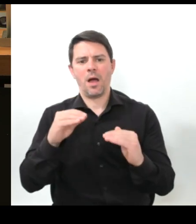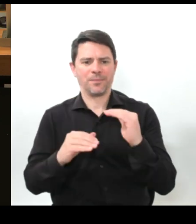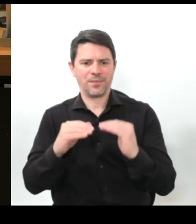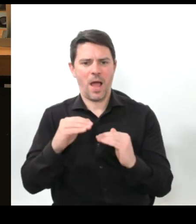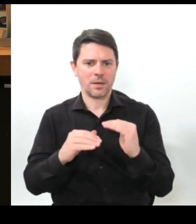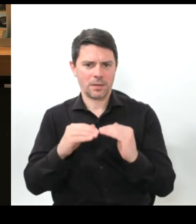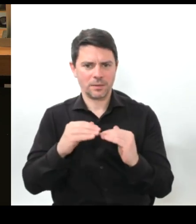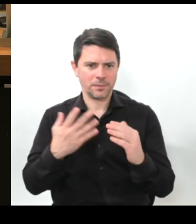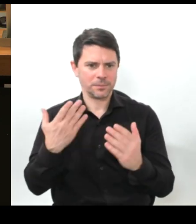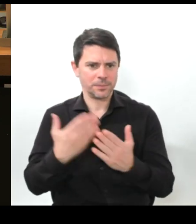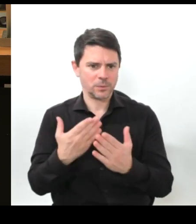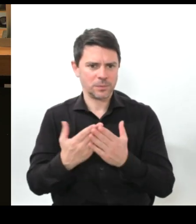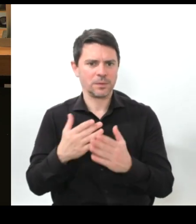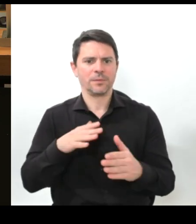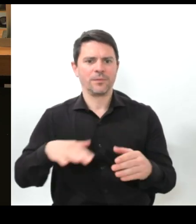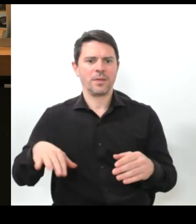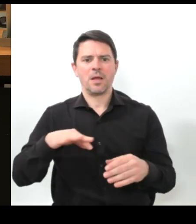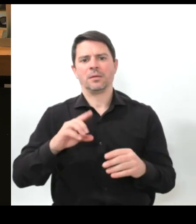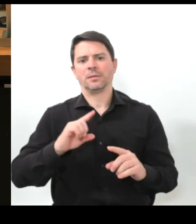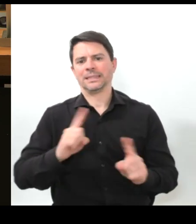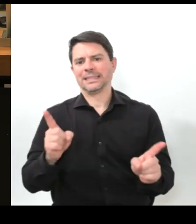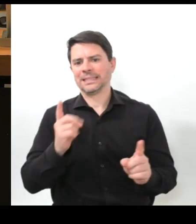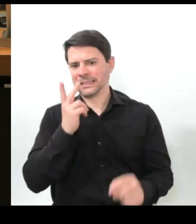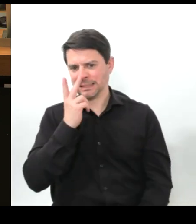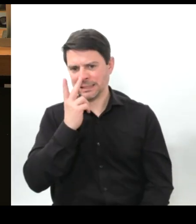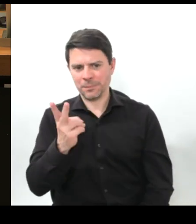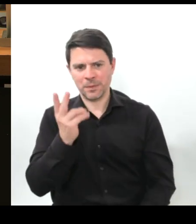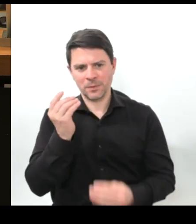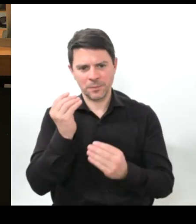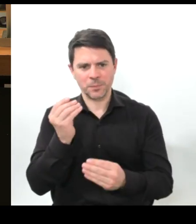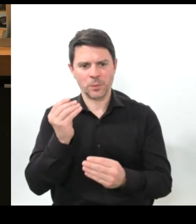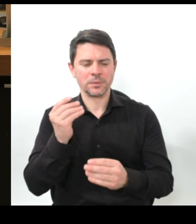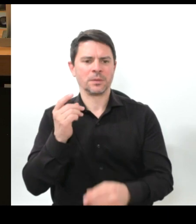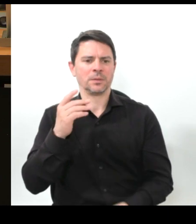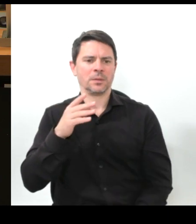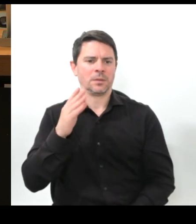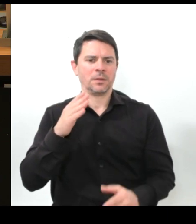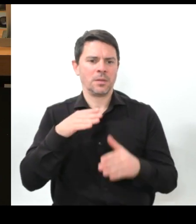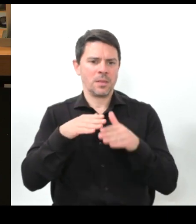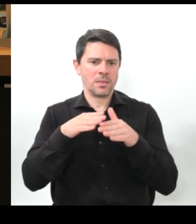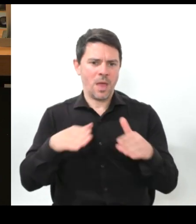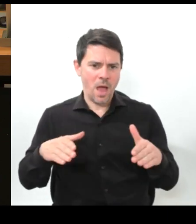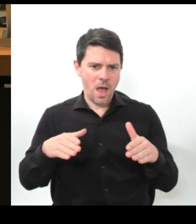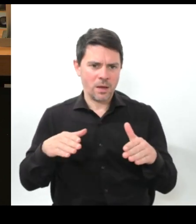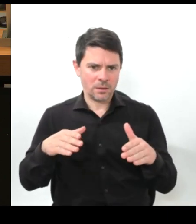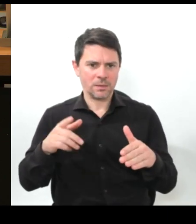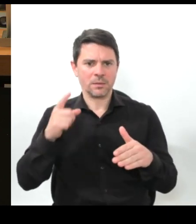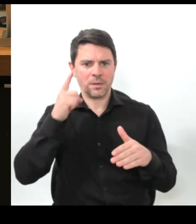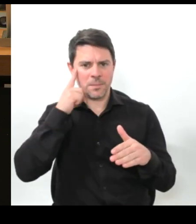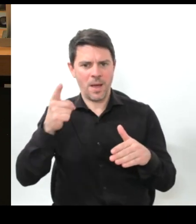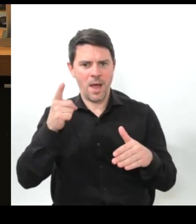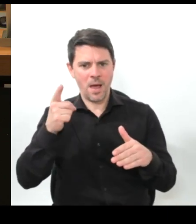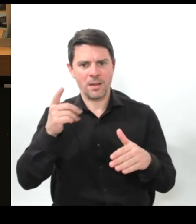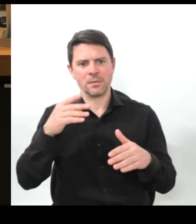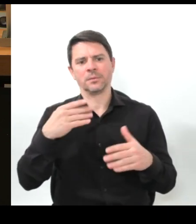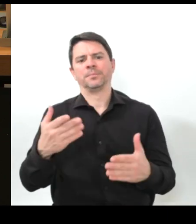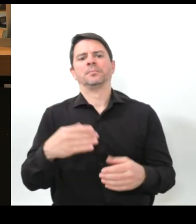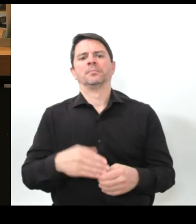keine Frage. Hier sind Einzelfälle zu prüfen, so kann es zum Beispiel sein, dass man ihn von außen Unscheinbar aussehen Denk, Dachn